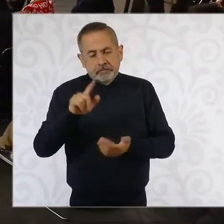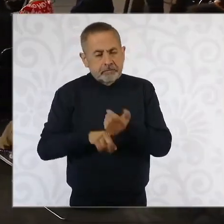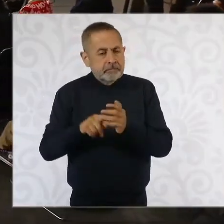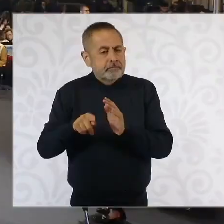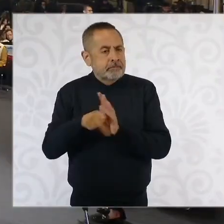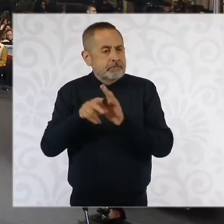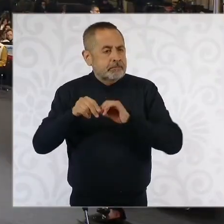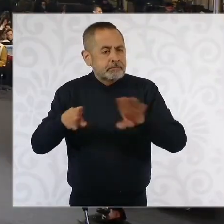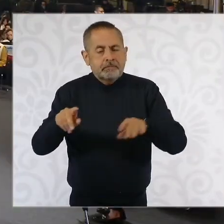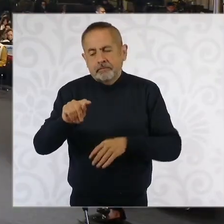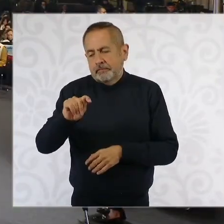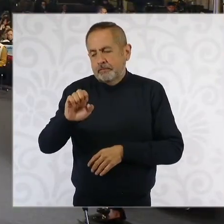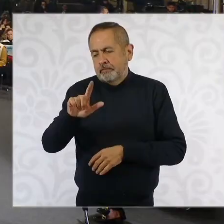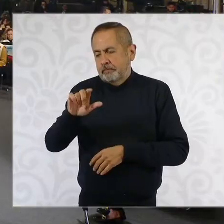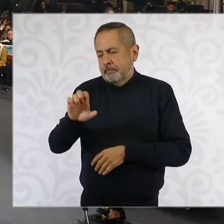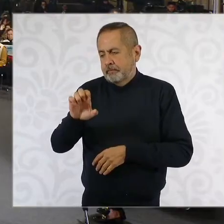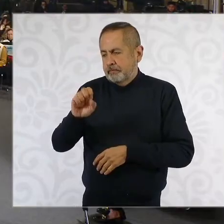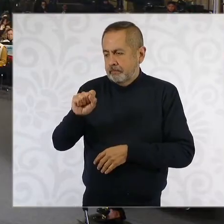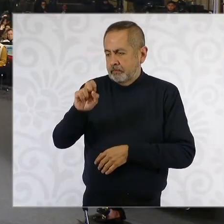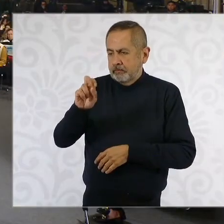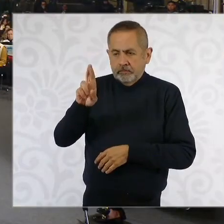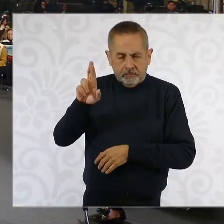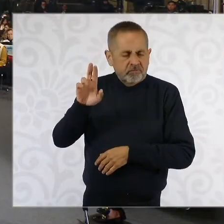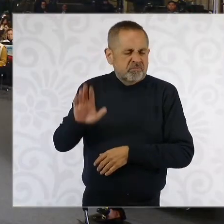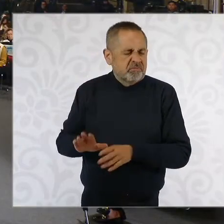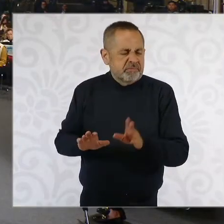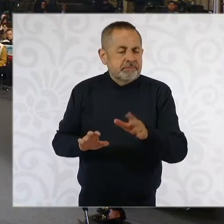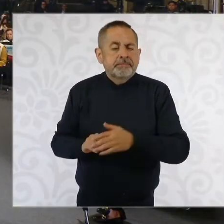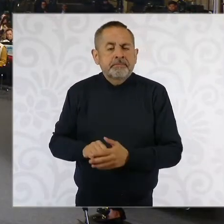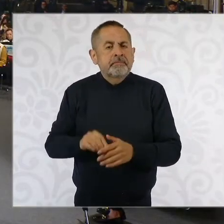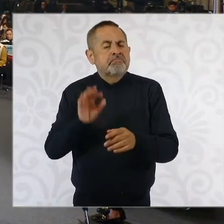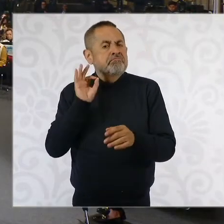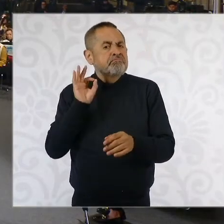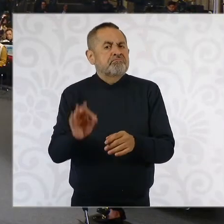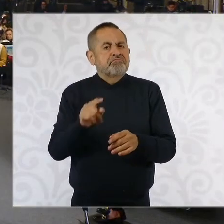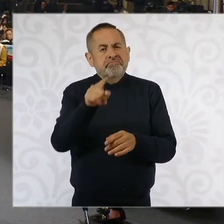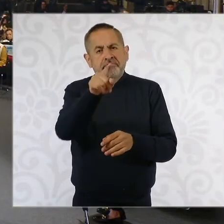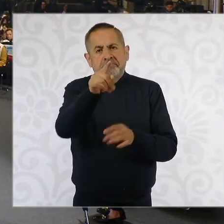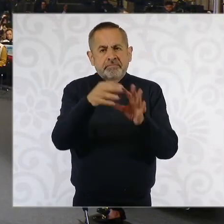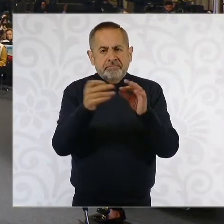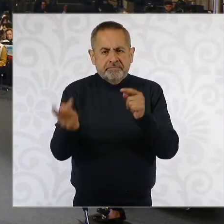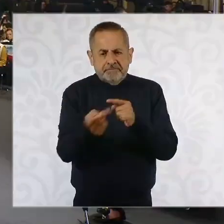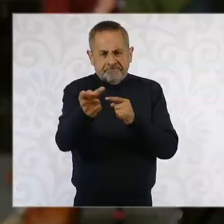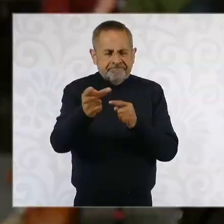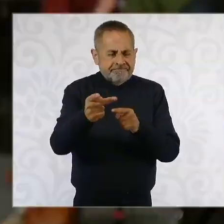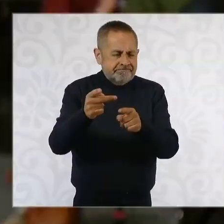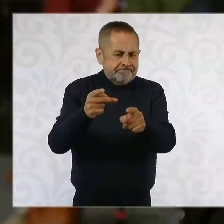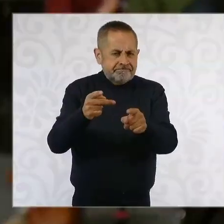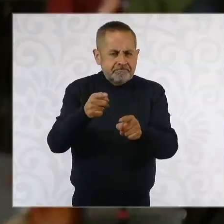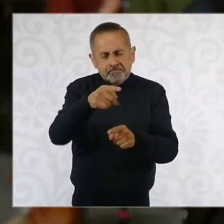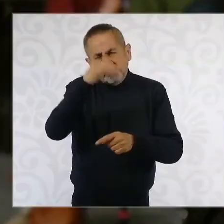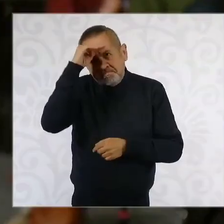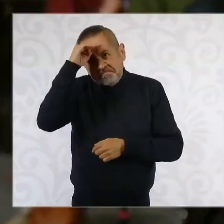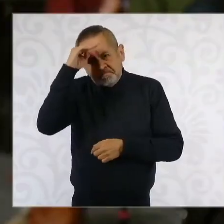tema justamente del programa que presentaron hoy Quiero preguntarle si tienen contemplado algún